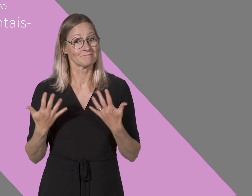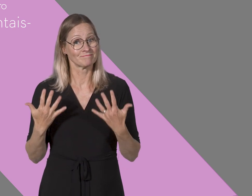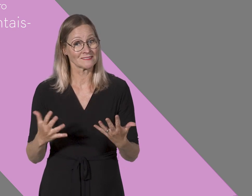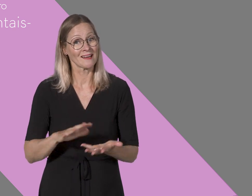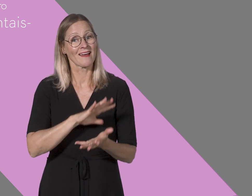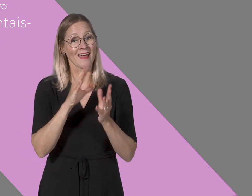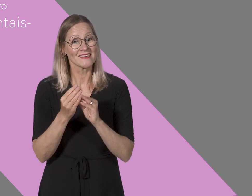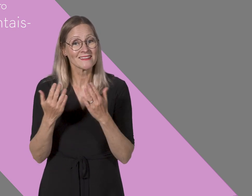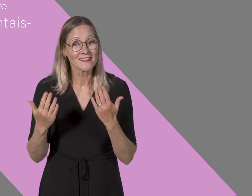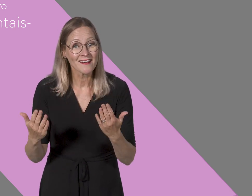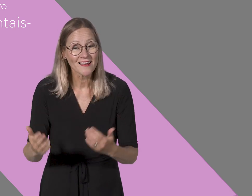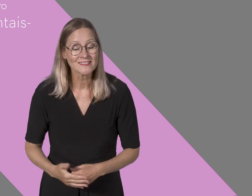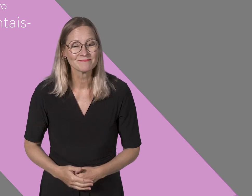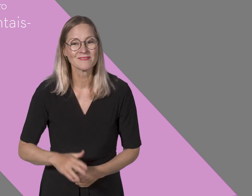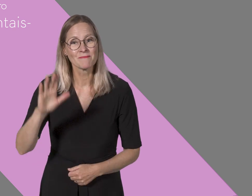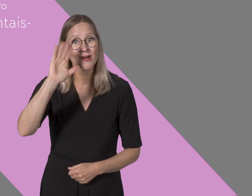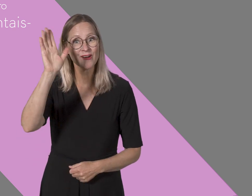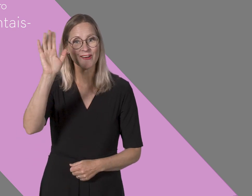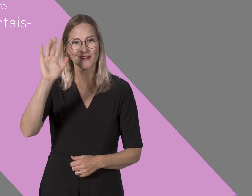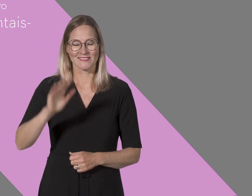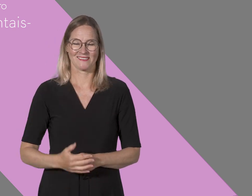Tässä kaikki tältä erää, moi moi!